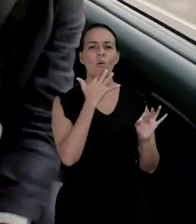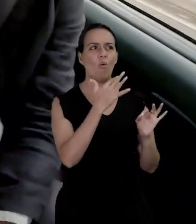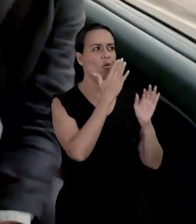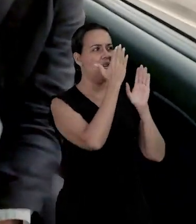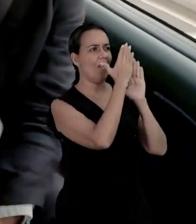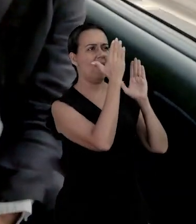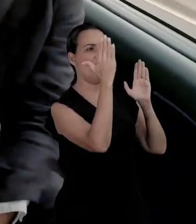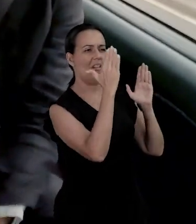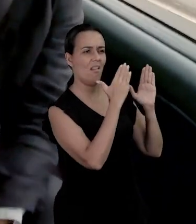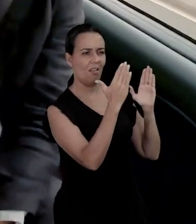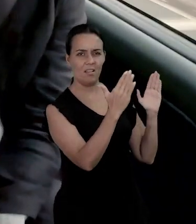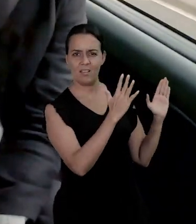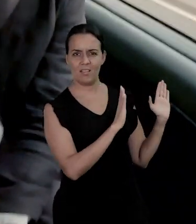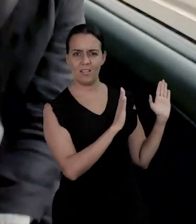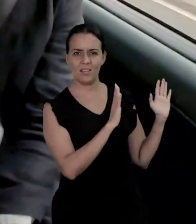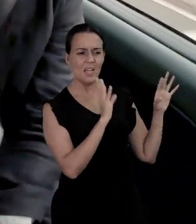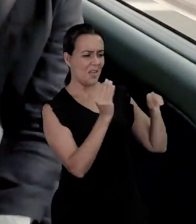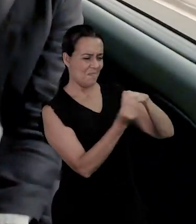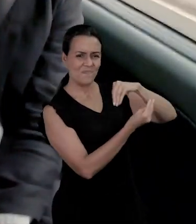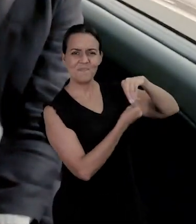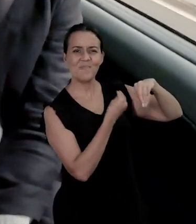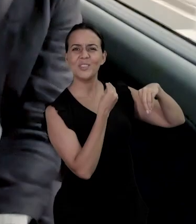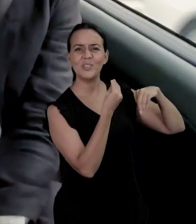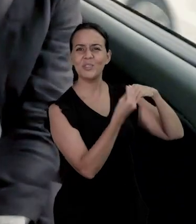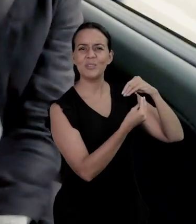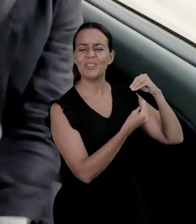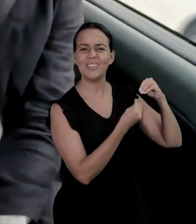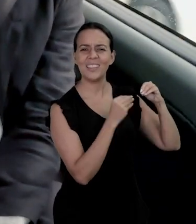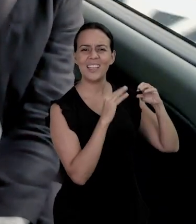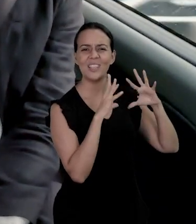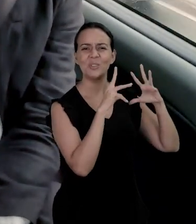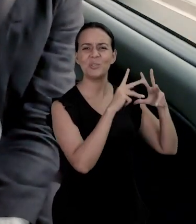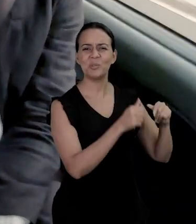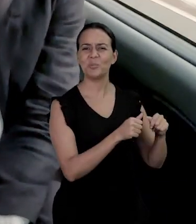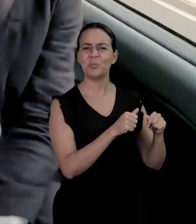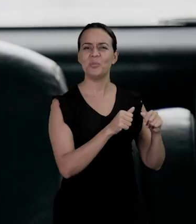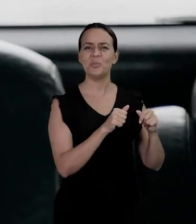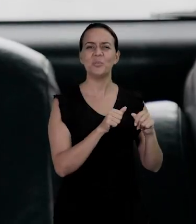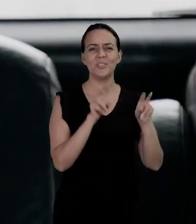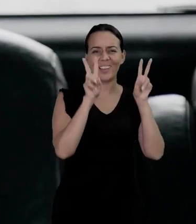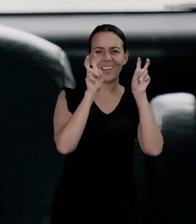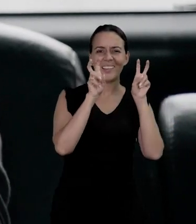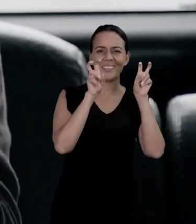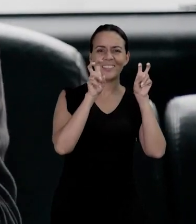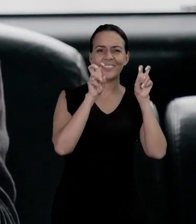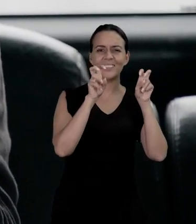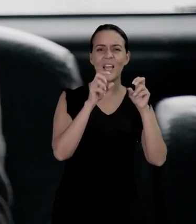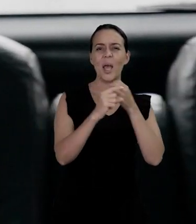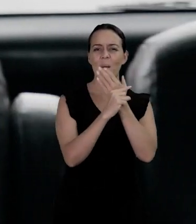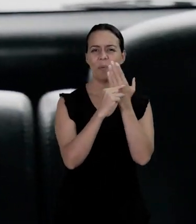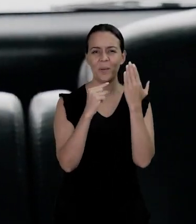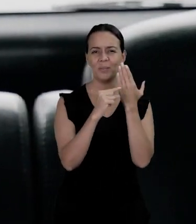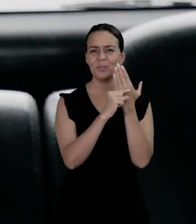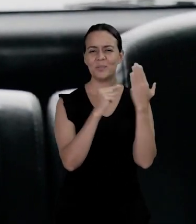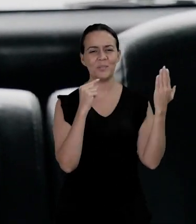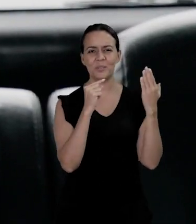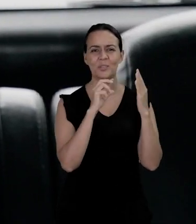Então, está tipo, Trapalhões com Martin Scorcese, está horrível. Aí eu fico pegando eles, falando: Não, isso aqui não,